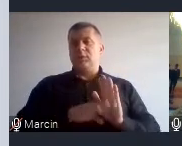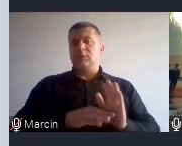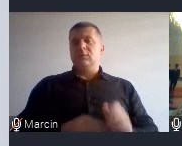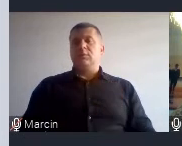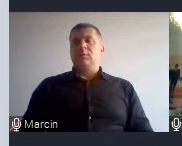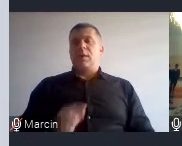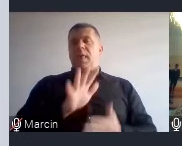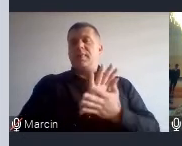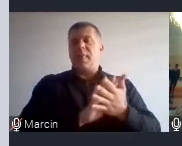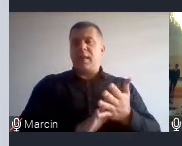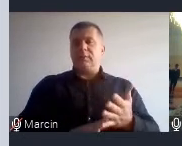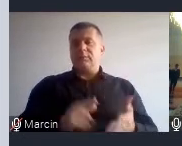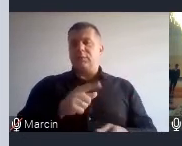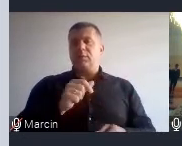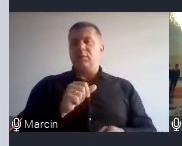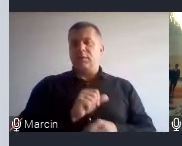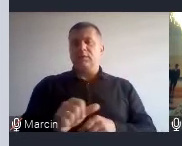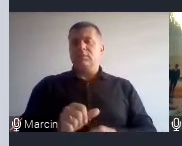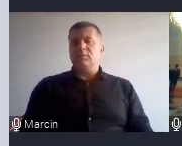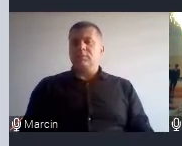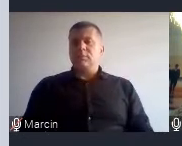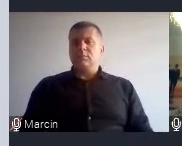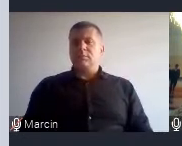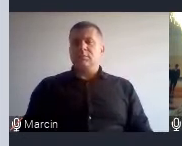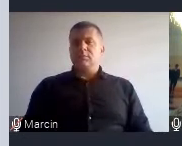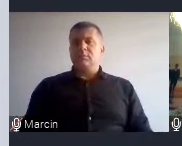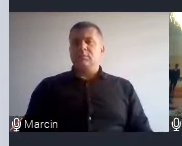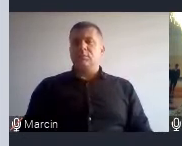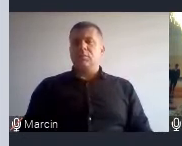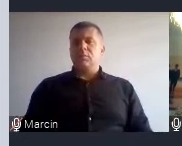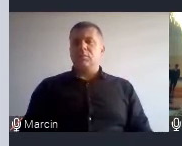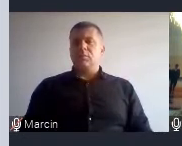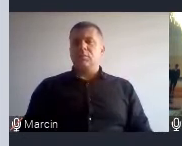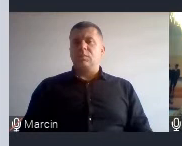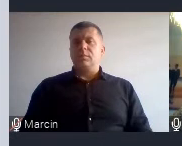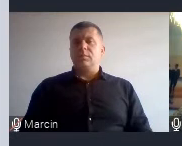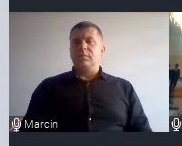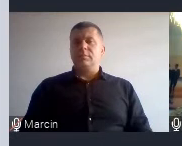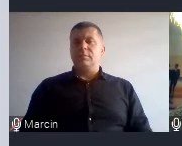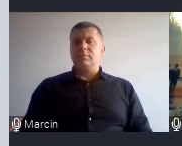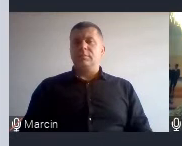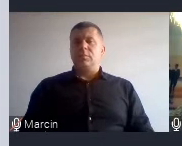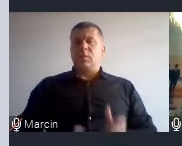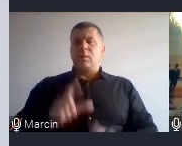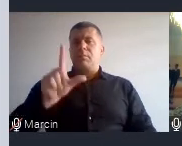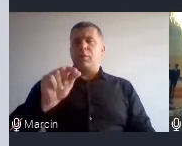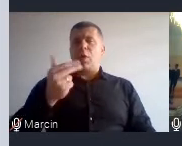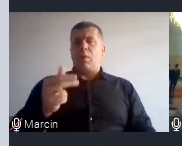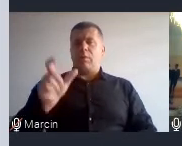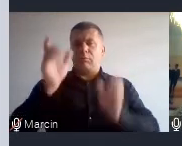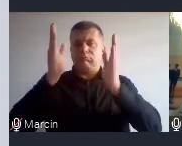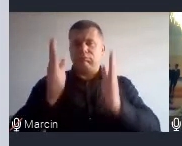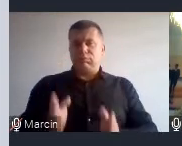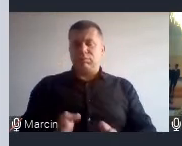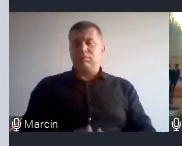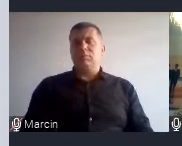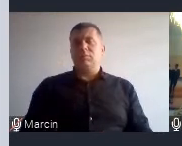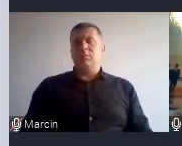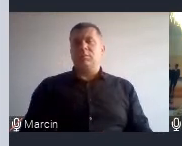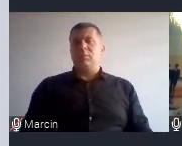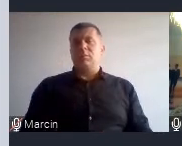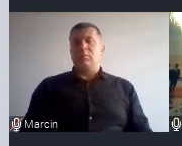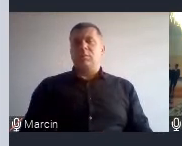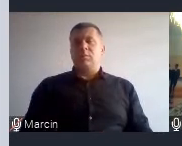Tylko ten tekst ma to do siebie, że jest ułożony pionowo i trzeba go będzie Państwu pokazać we właściwej formie.